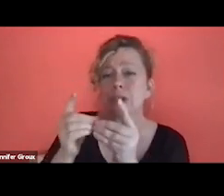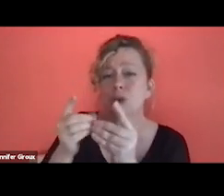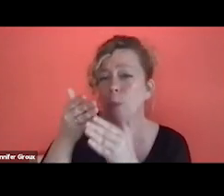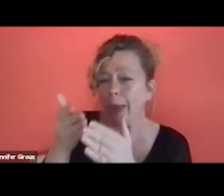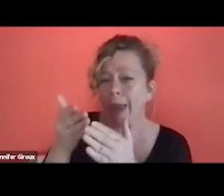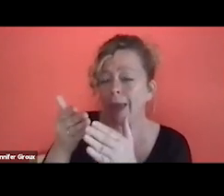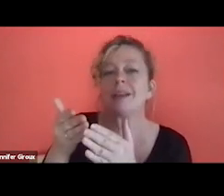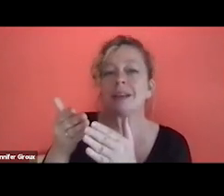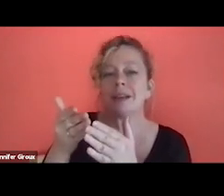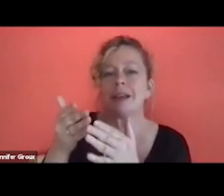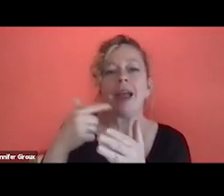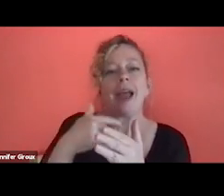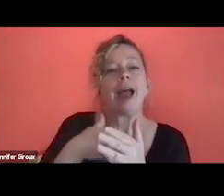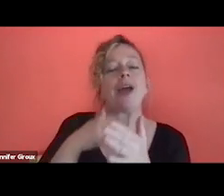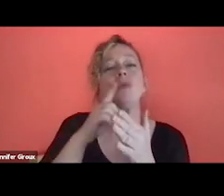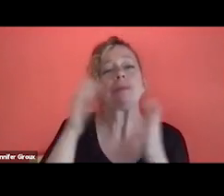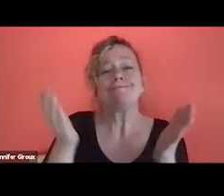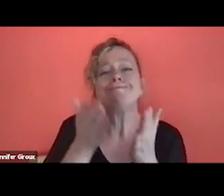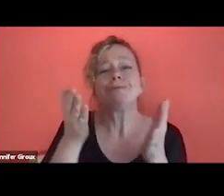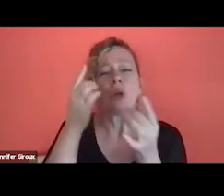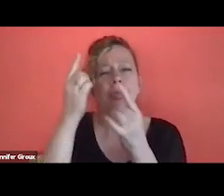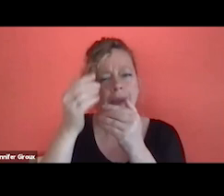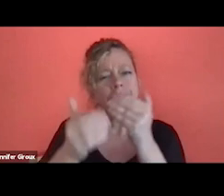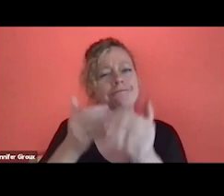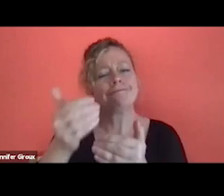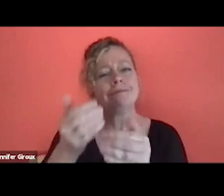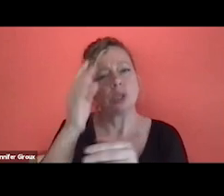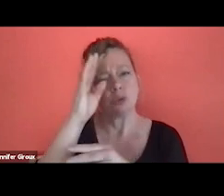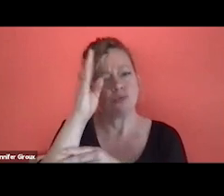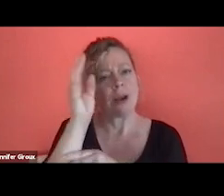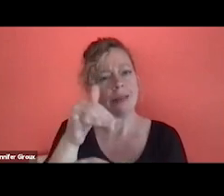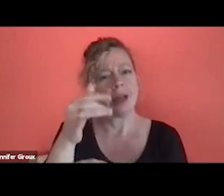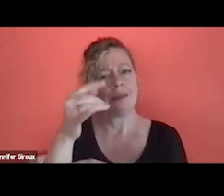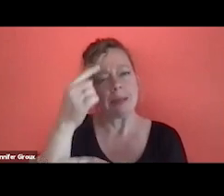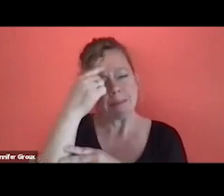realmente promuevo pensar en eso y crearlo y ser consciente de ello.